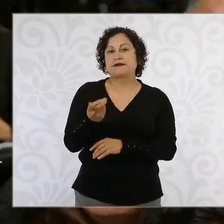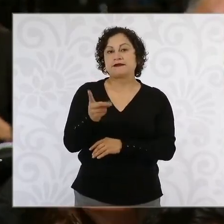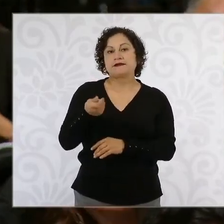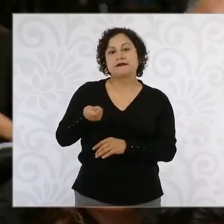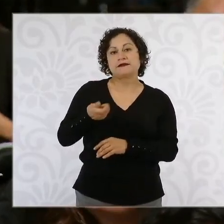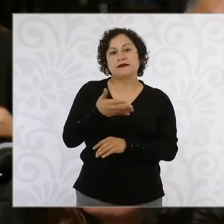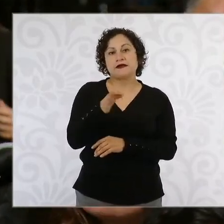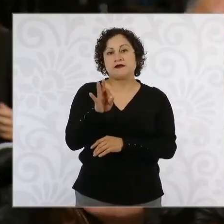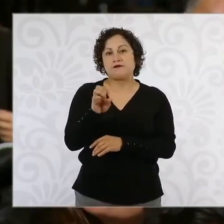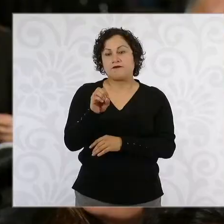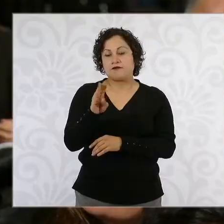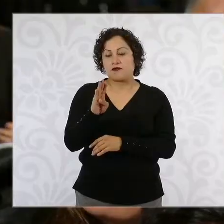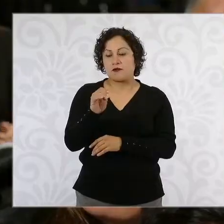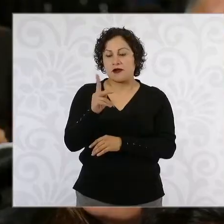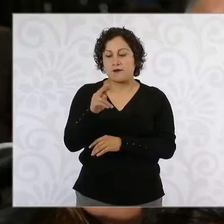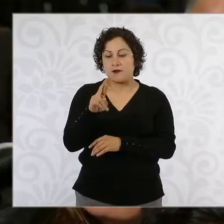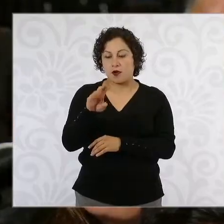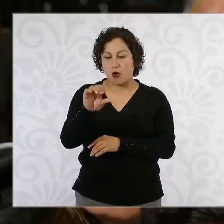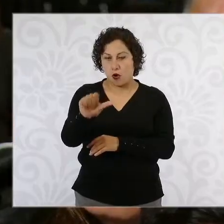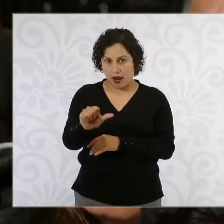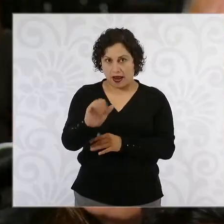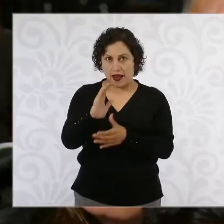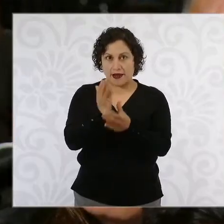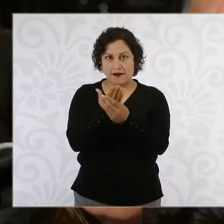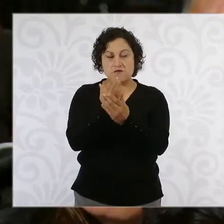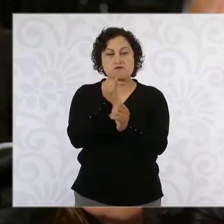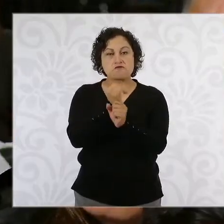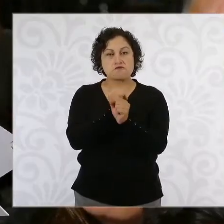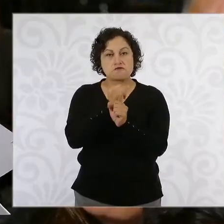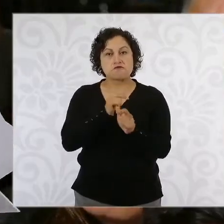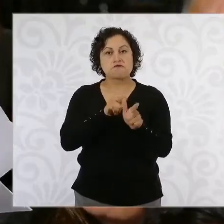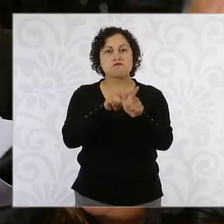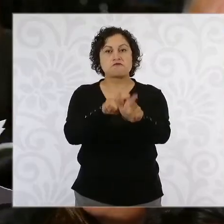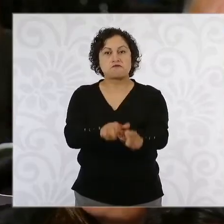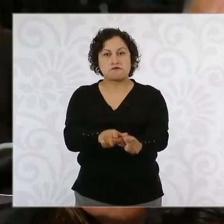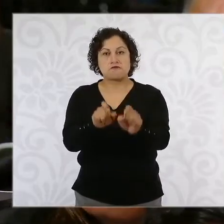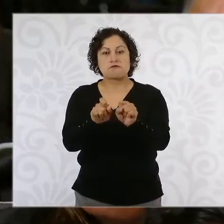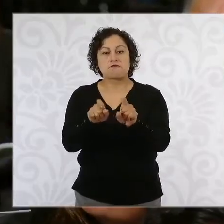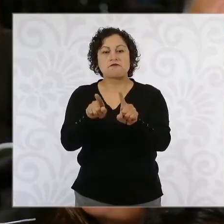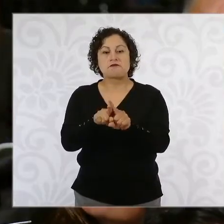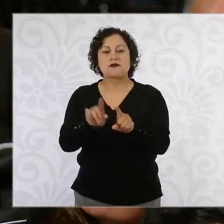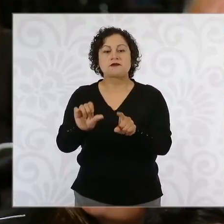expediente abierto del título que escribió el licenciado Andrés Manuel López Obrador es de